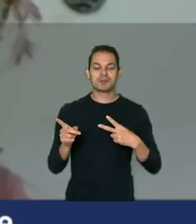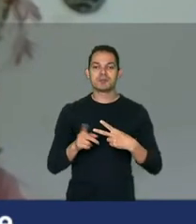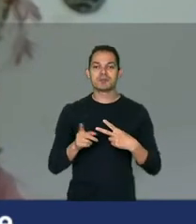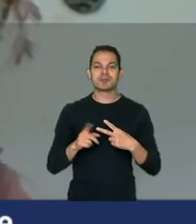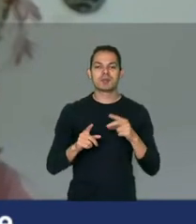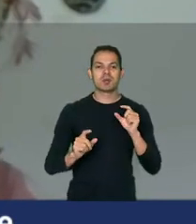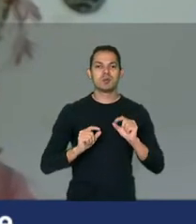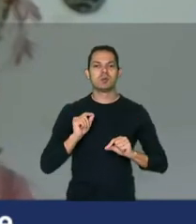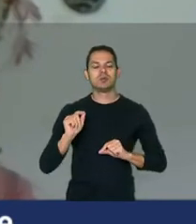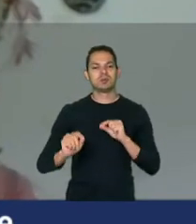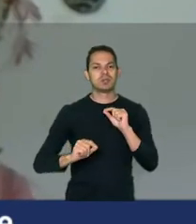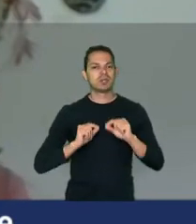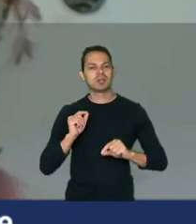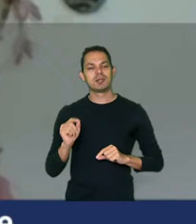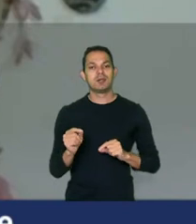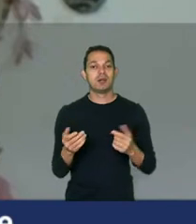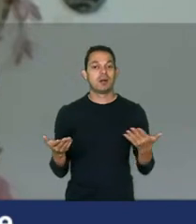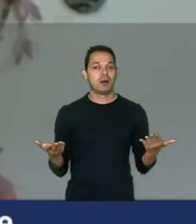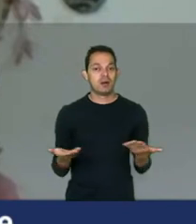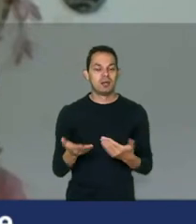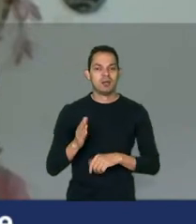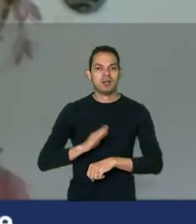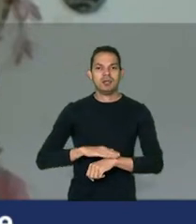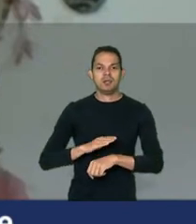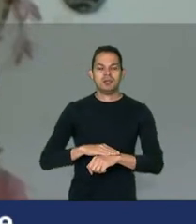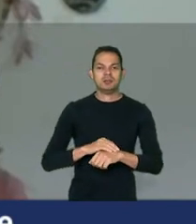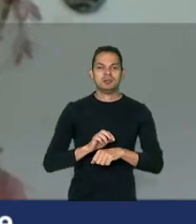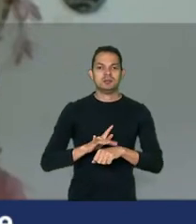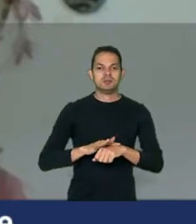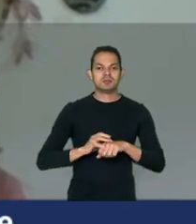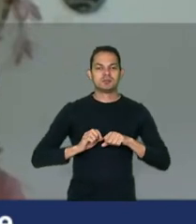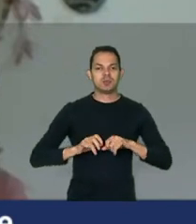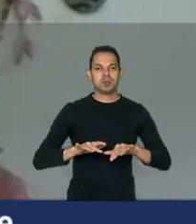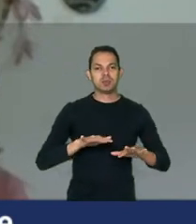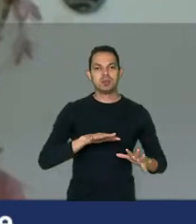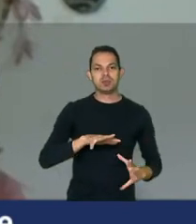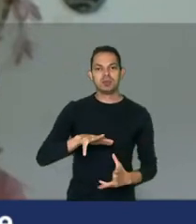E QUE VAI DE INTERESSE AO POVO INDÍGENA, EM SEGUNDO, QUERIA QUE JUSTAMENTE NESSE MOMENTO DE PANDEMIA, HOUVESSE A